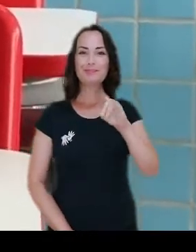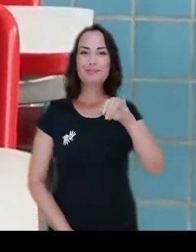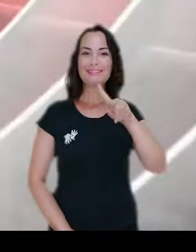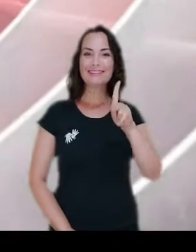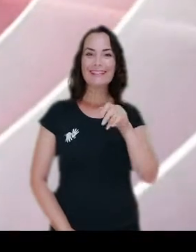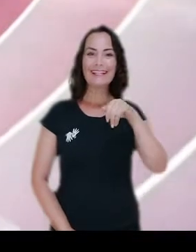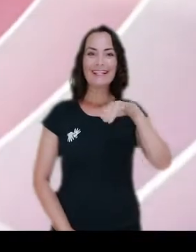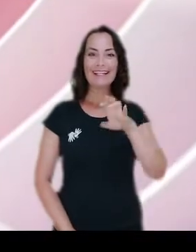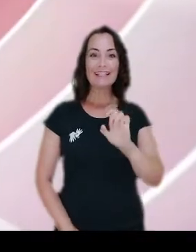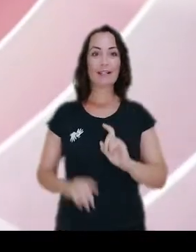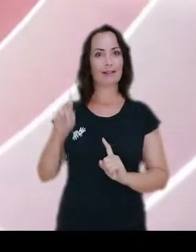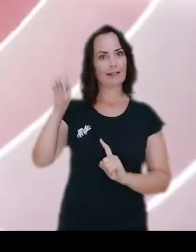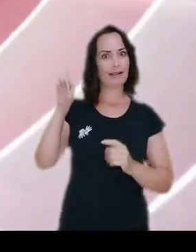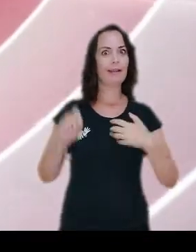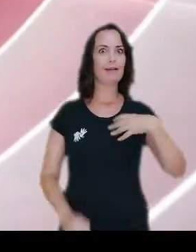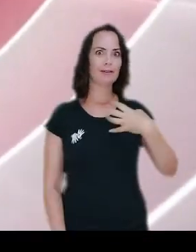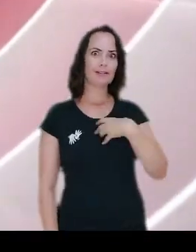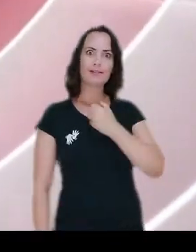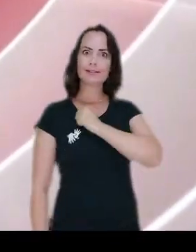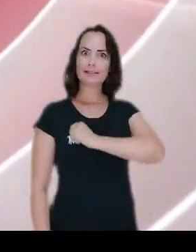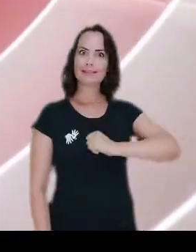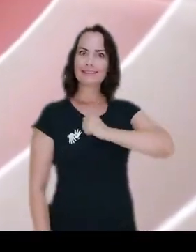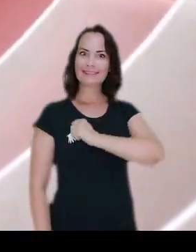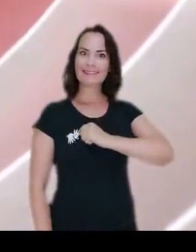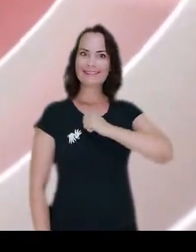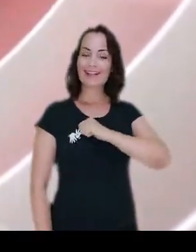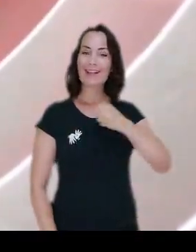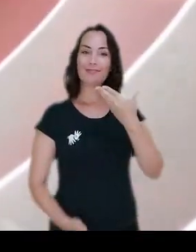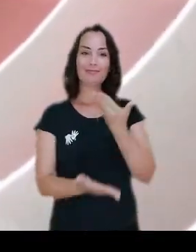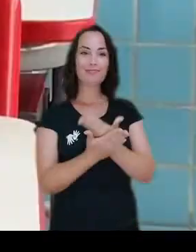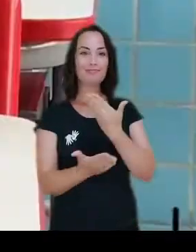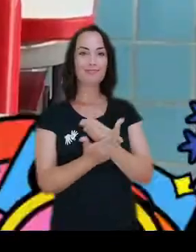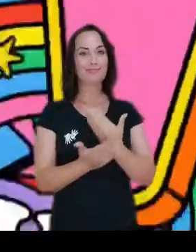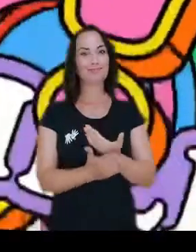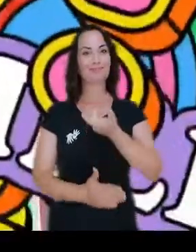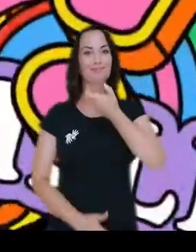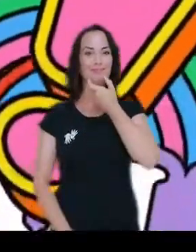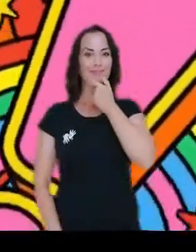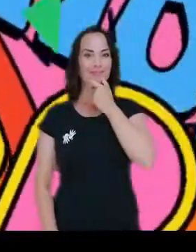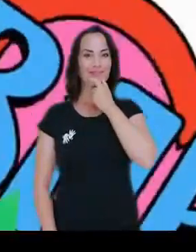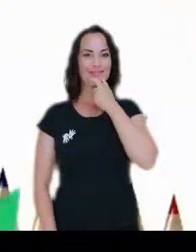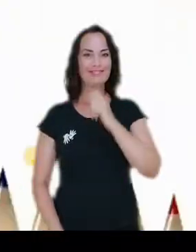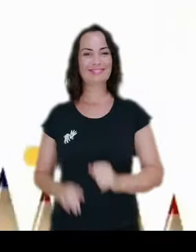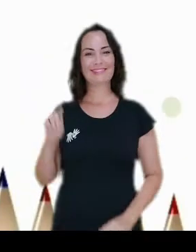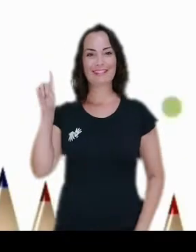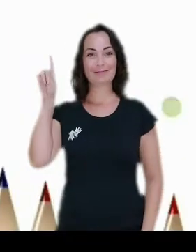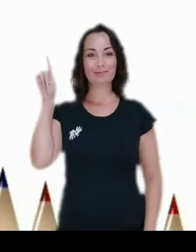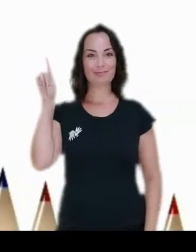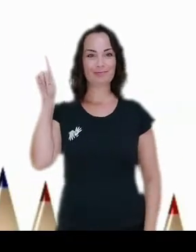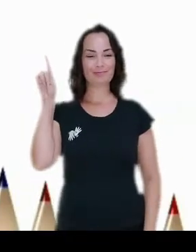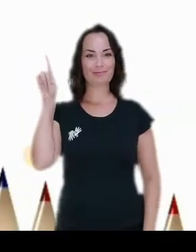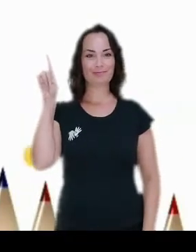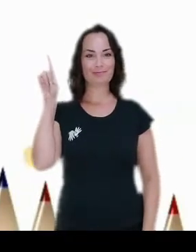Eu já estava com saudade da nossa English Class Hello Kiko